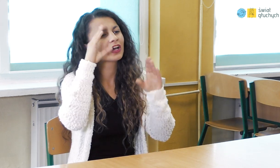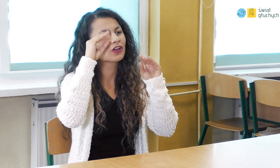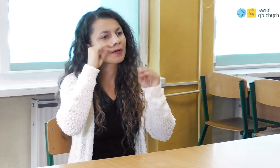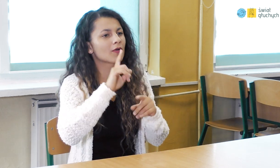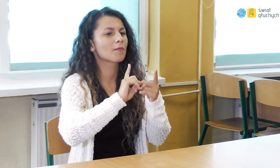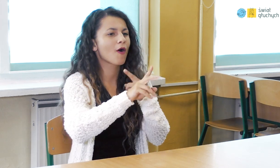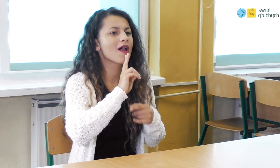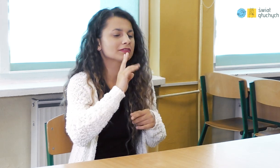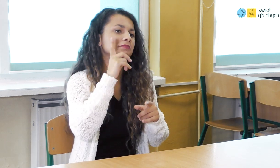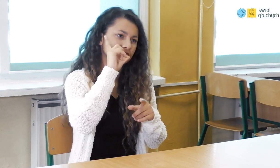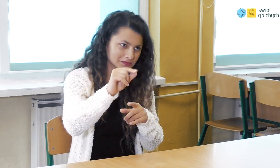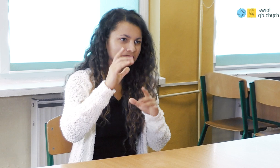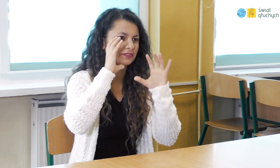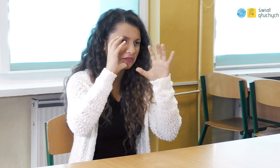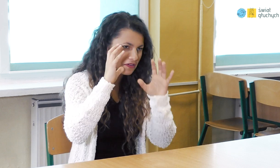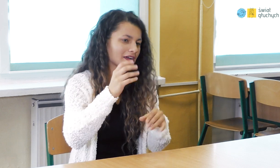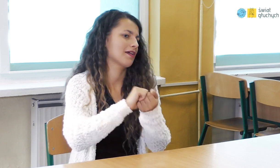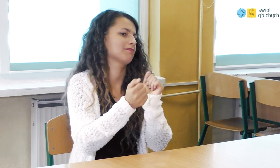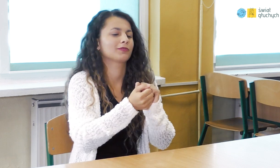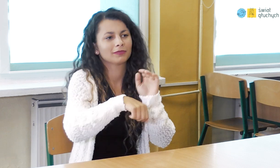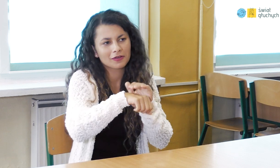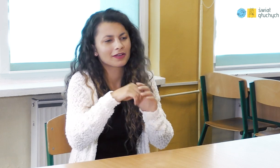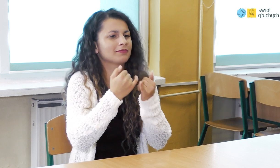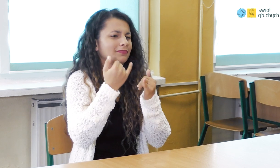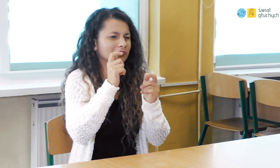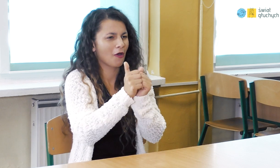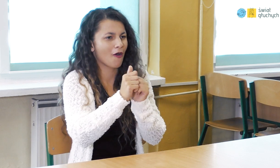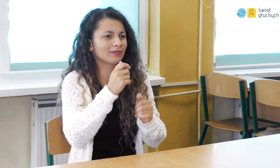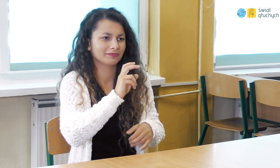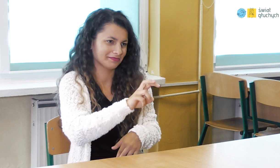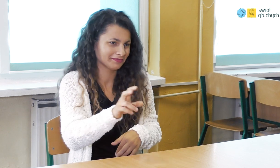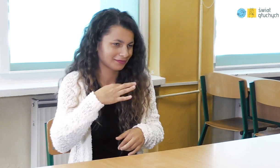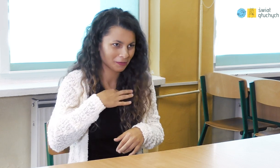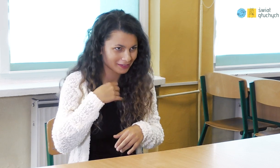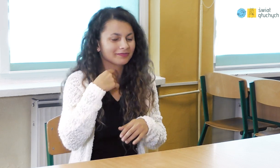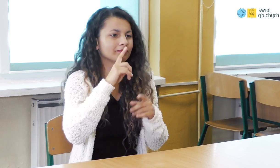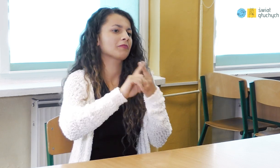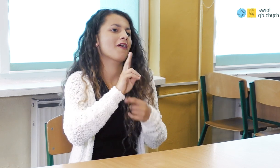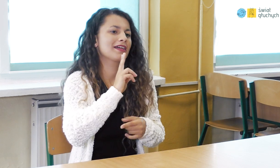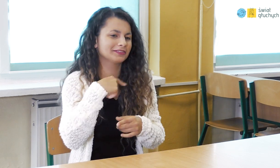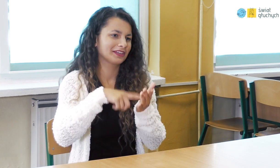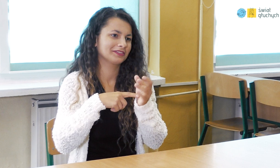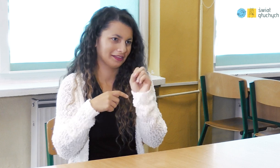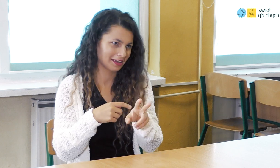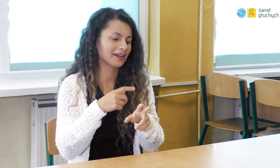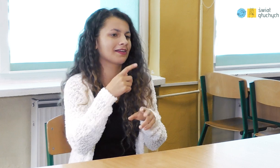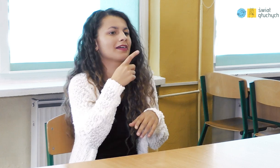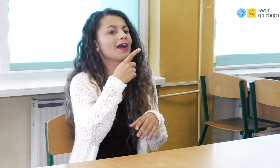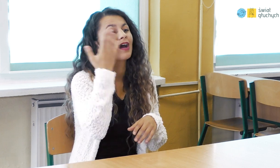Po kolacji chodziliśmy grać w siatkówkę lub piłkę nożną, uprawialiśmy różne sporty.